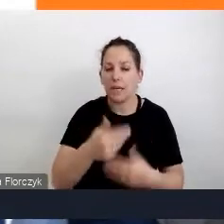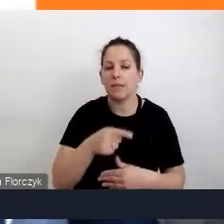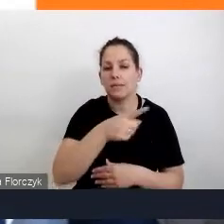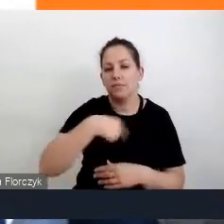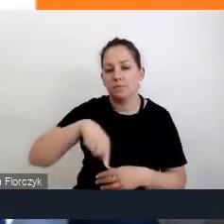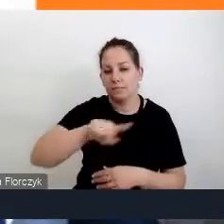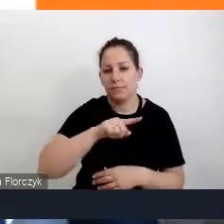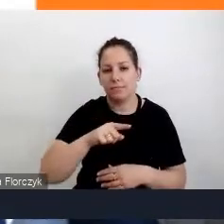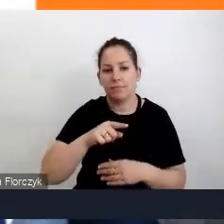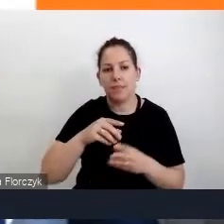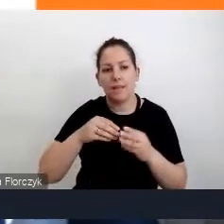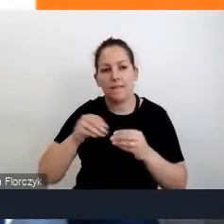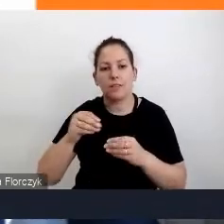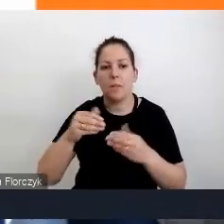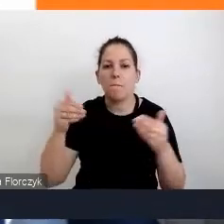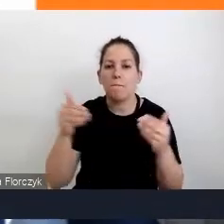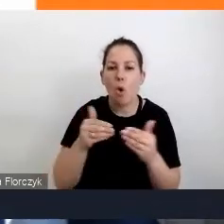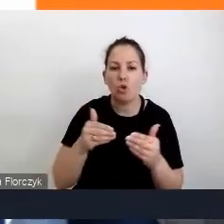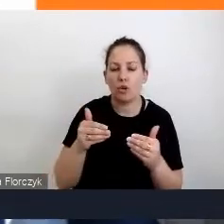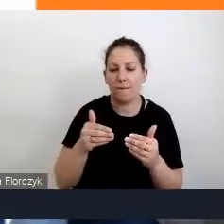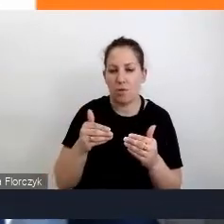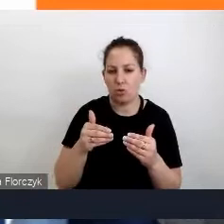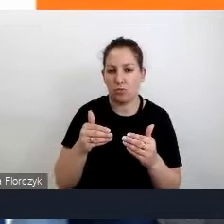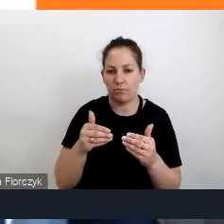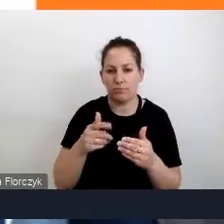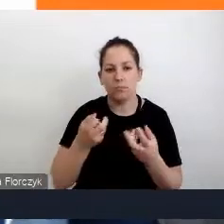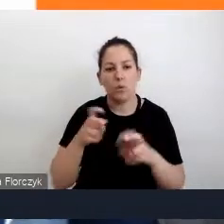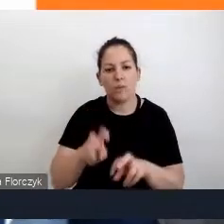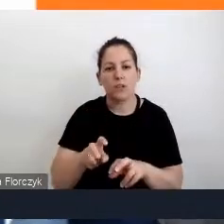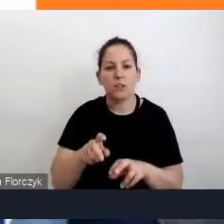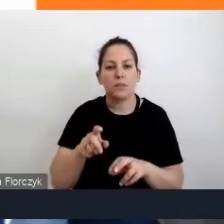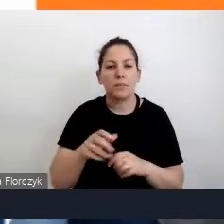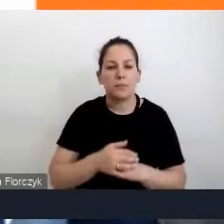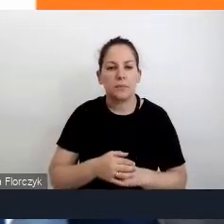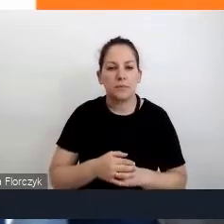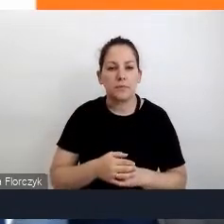rozszerzenie możliwości utworzenia strefy przemysłowej.